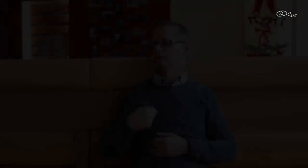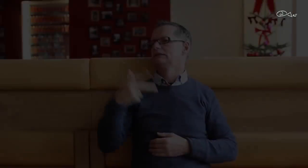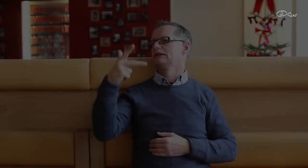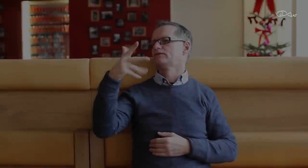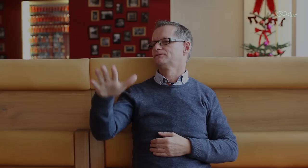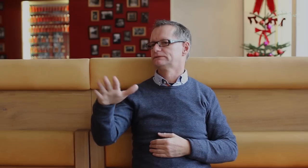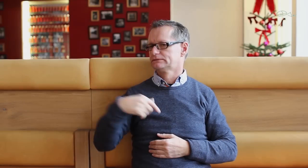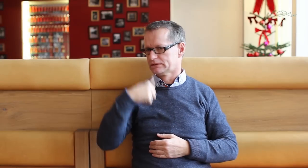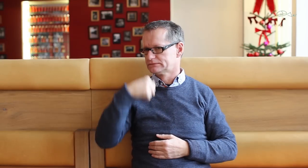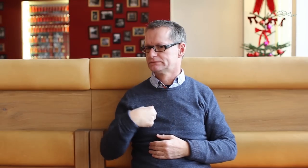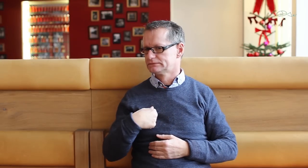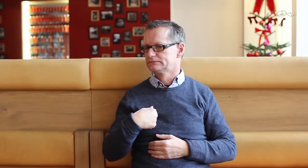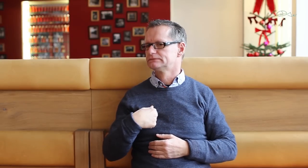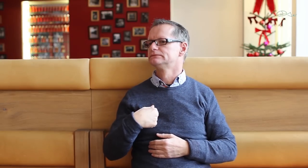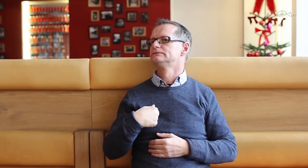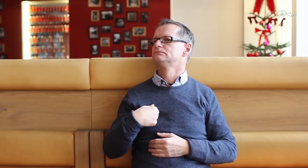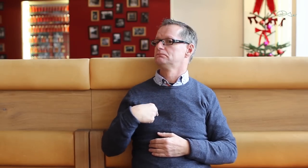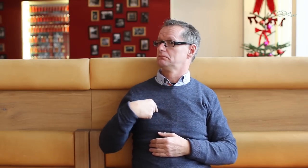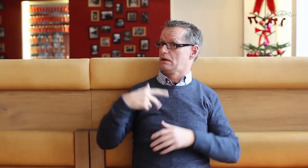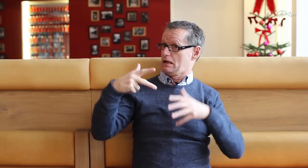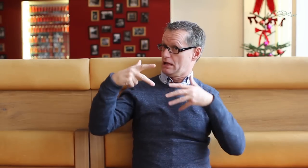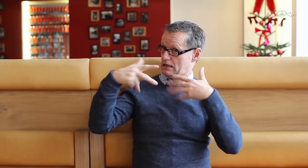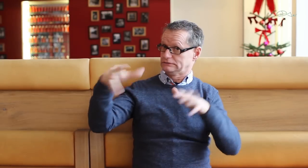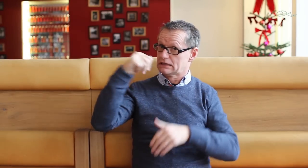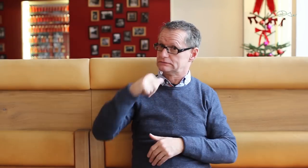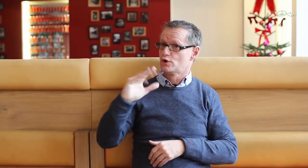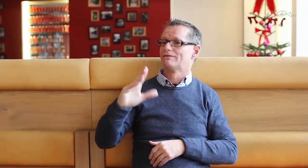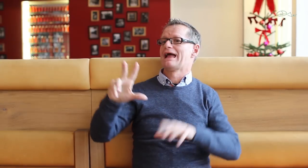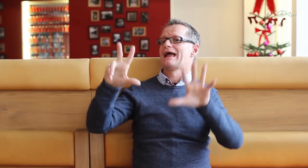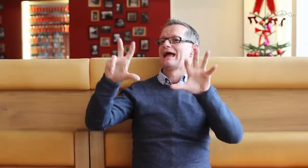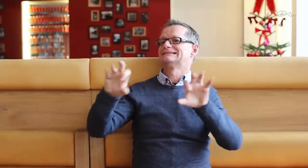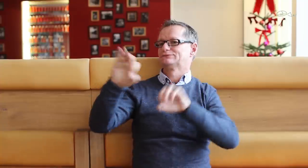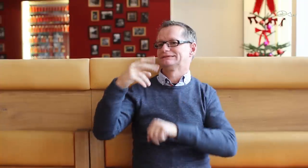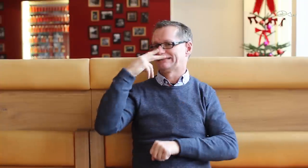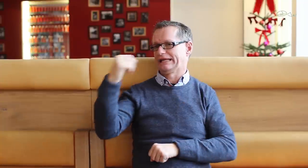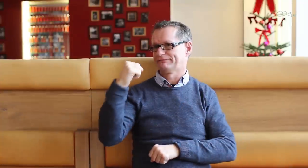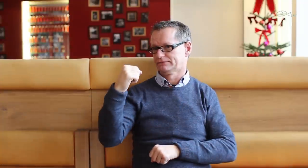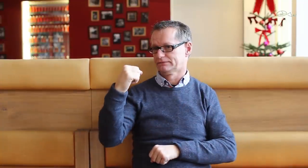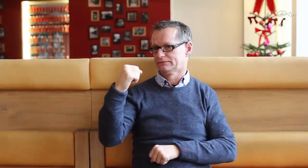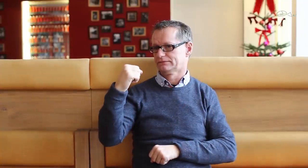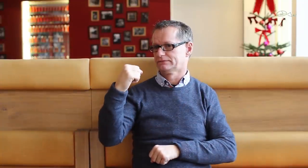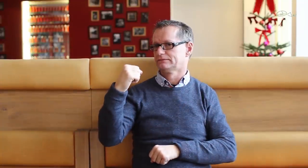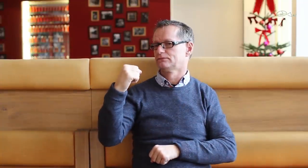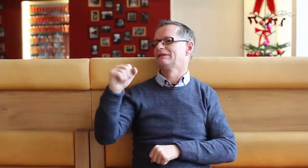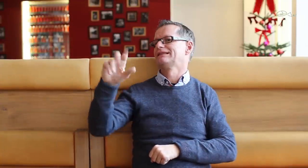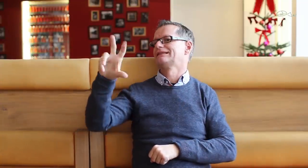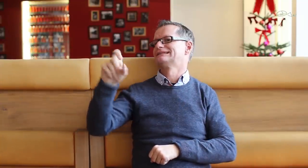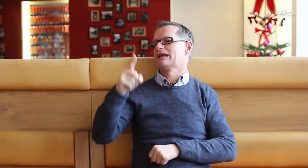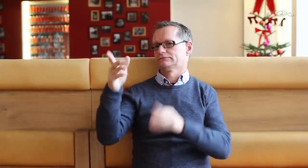Ich bin 53 Jahre alt. Mit 18 Jahren hatte ich etwa 80% Sehkraft und 30° mehr Gesichtsfeld mehr als heute.